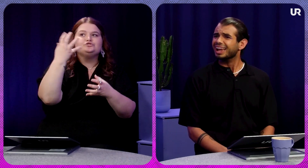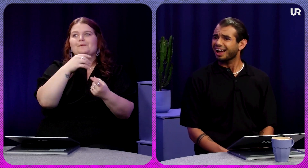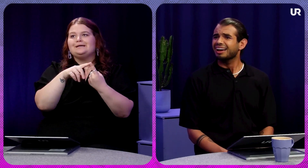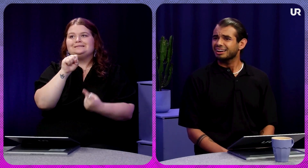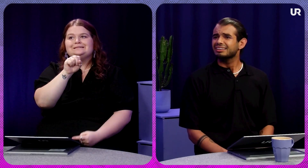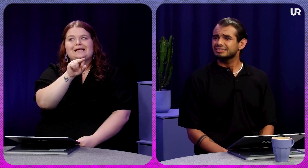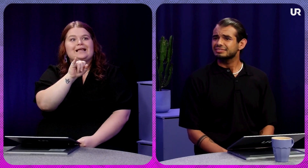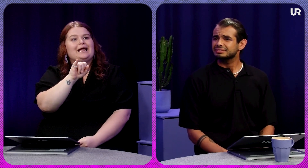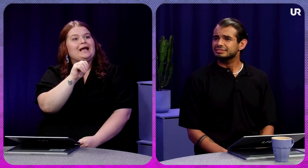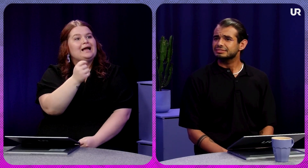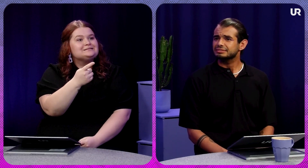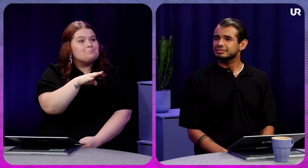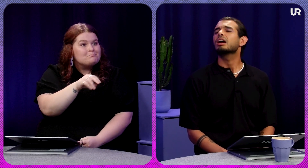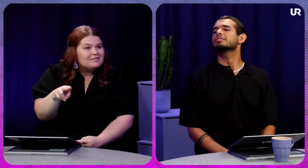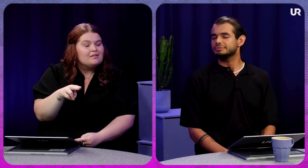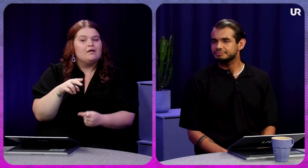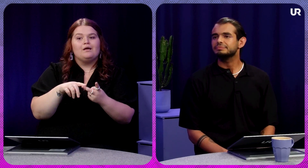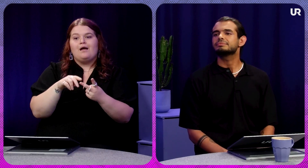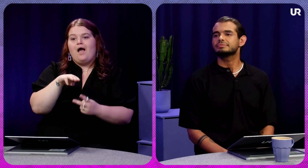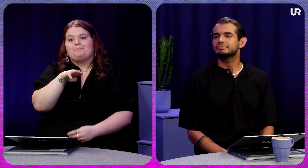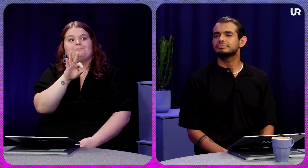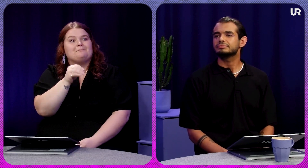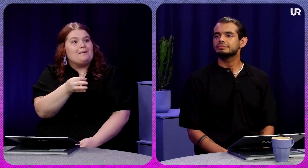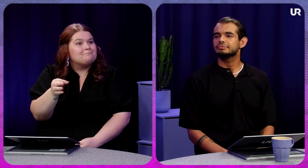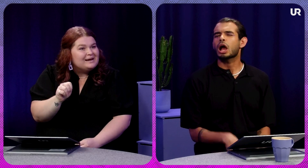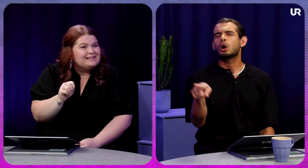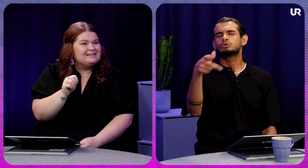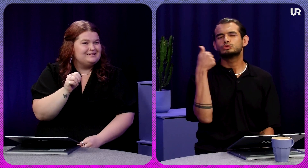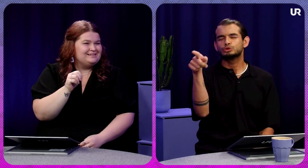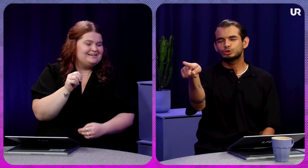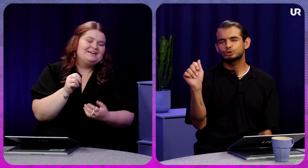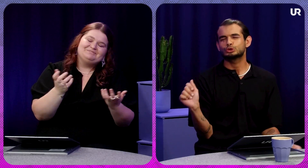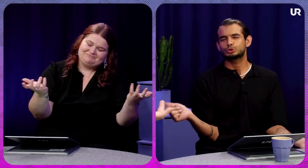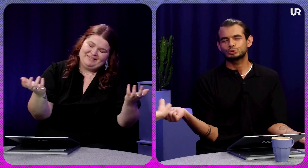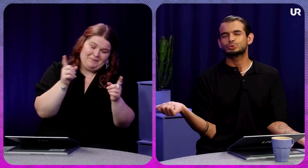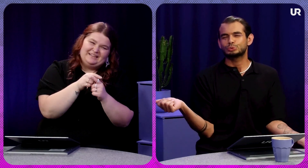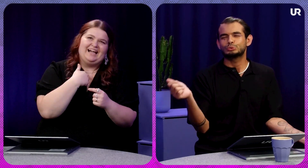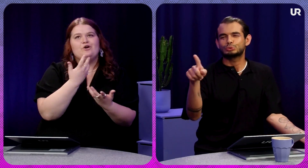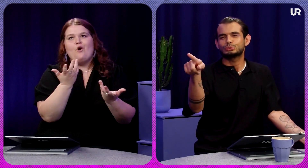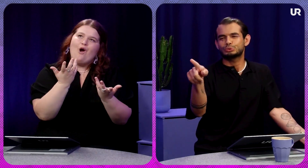Det franska herrlaget med typ Griezmann och Mbappé- Amir: Han sista är snygg!